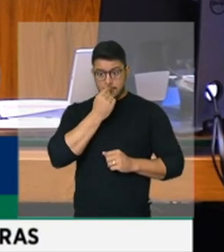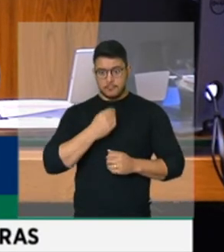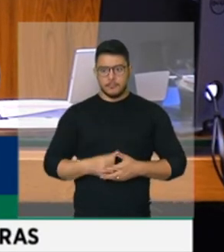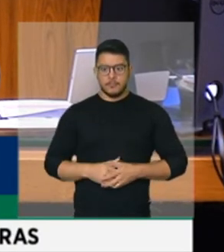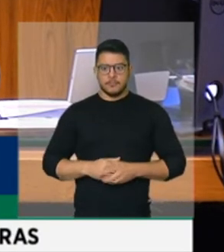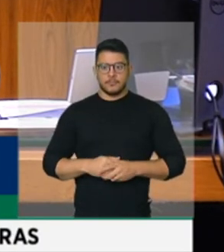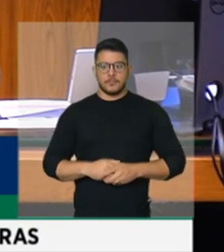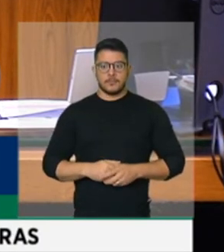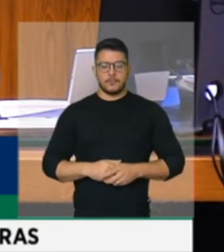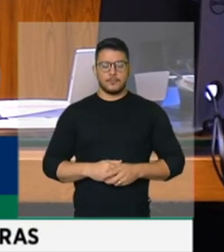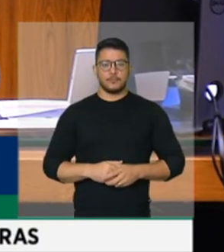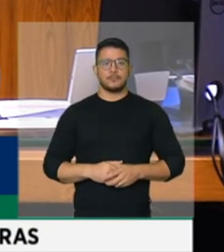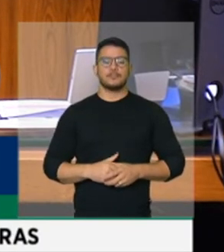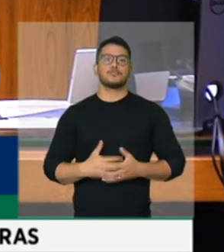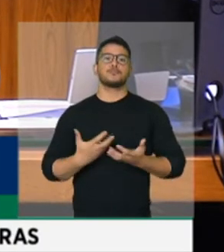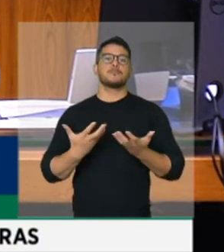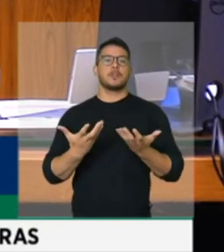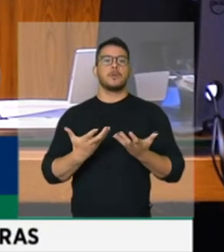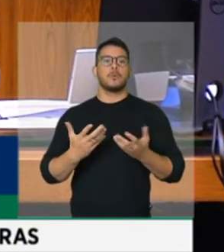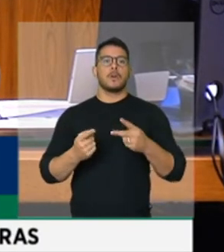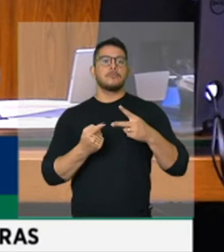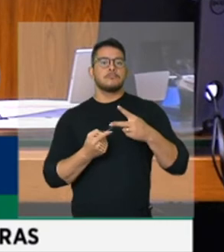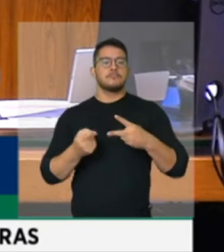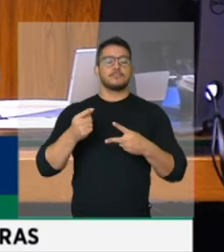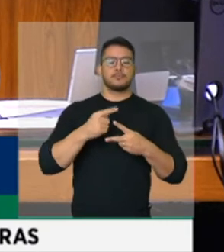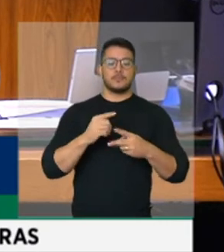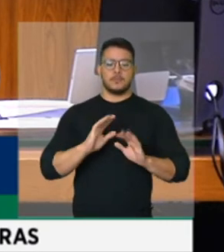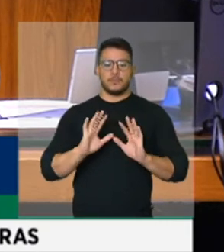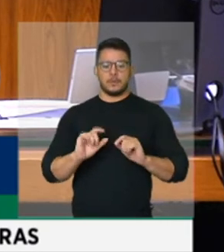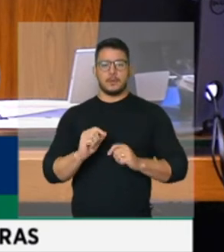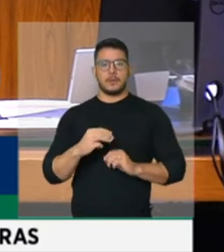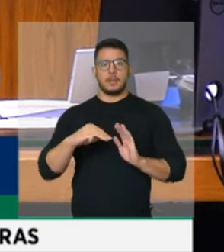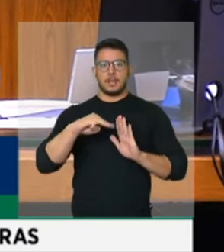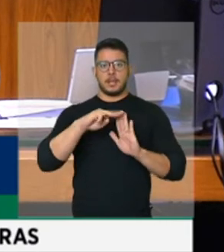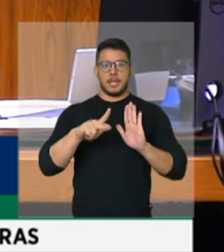REGIMENTAL, EU QUERIA PRIMEIRO COMEÇAR PELA SEGUNDA. A MP